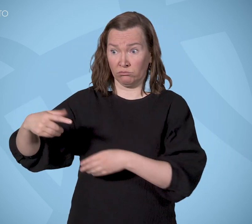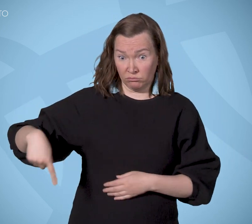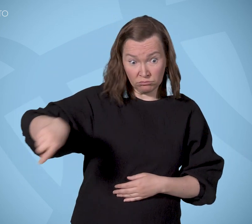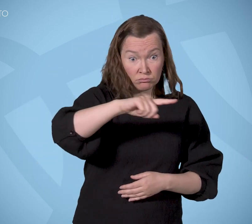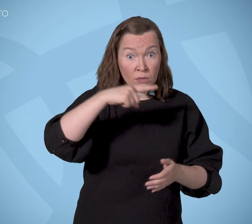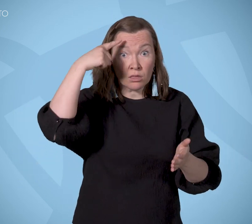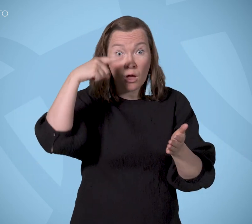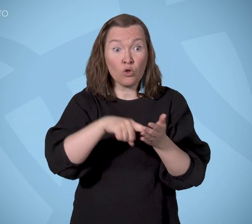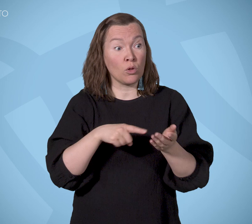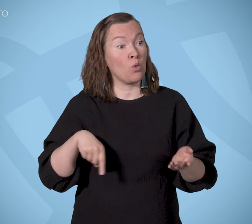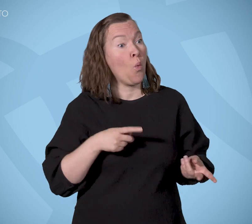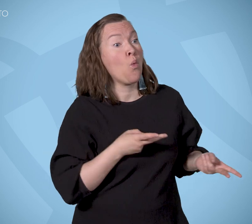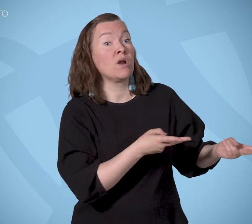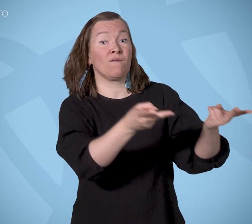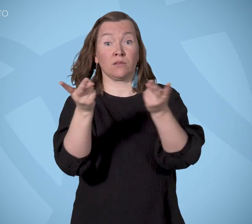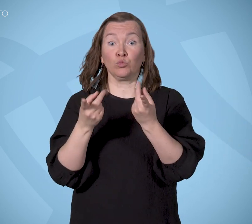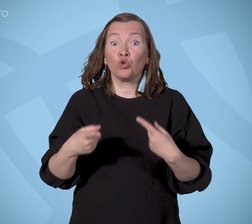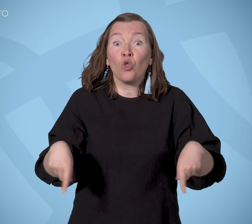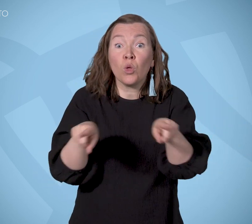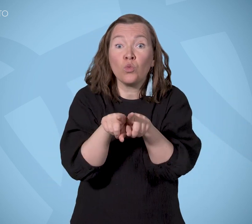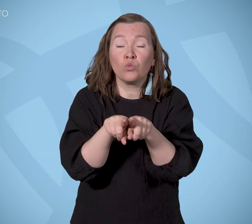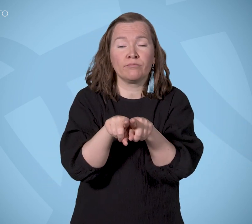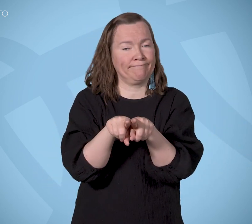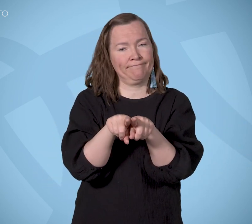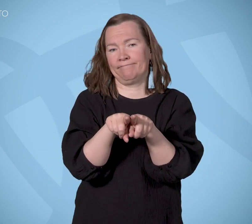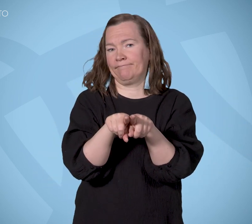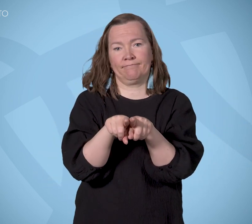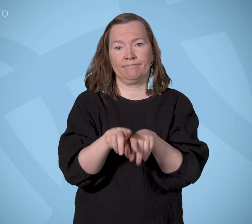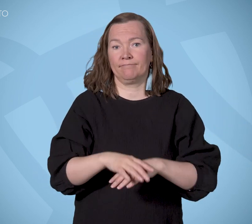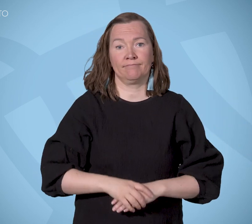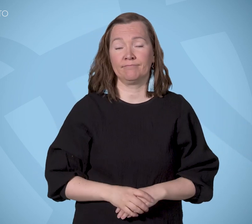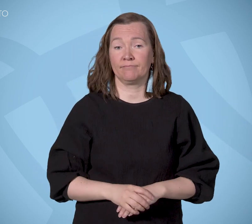käytännössä estävät yhdenvertaisuuden toteutumista.